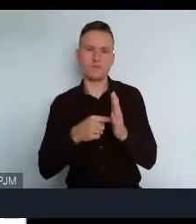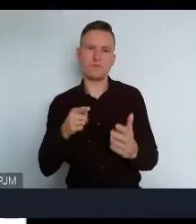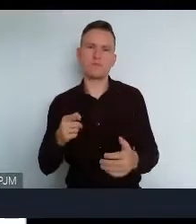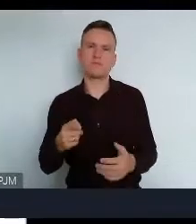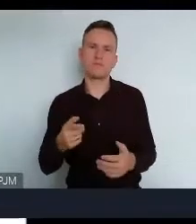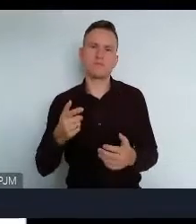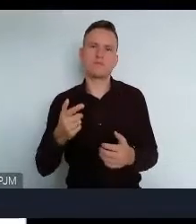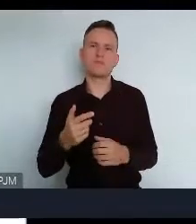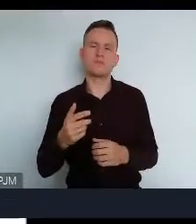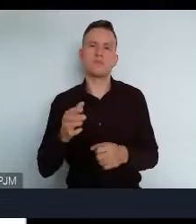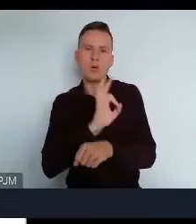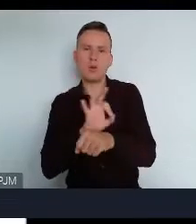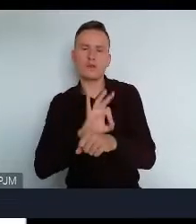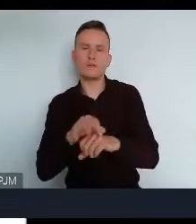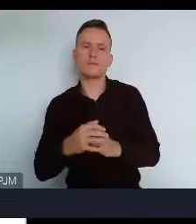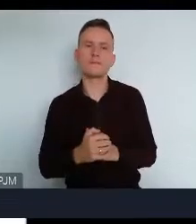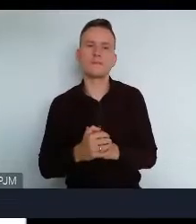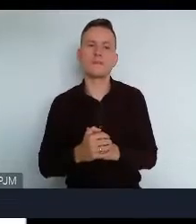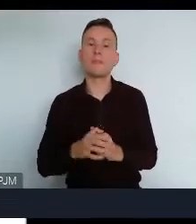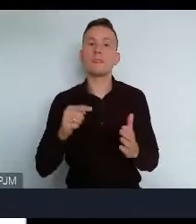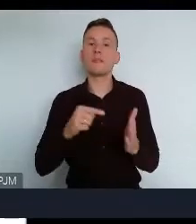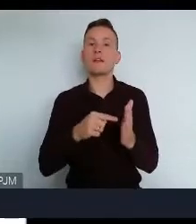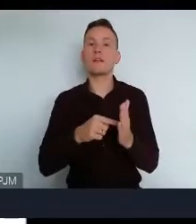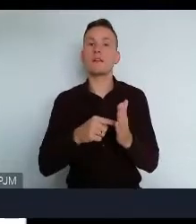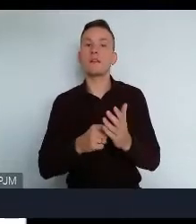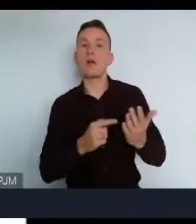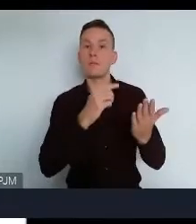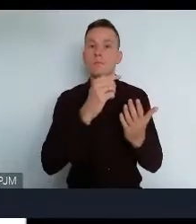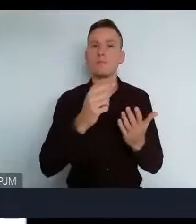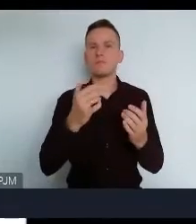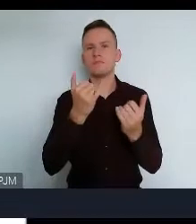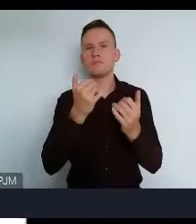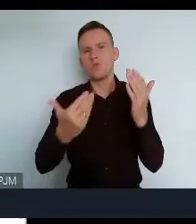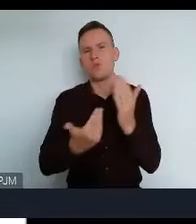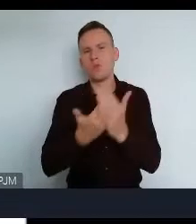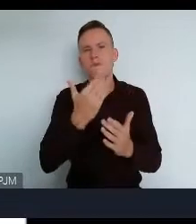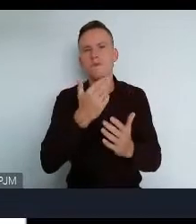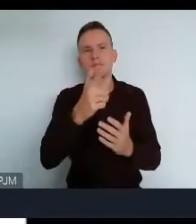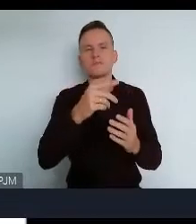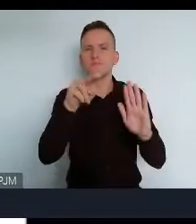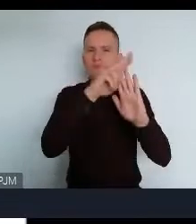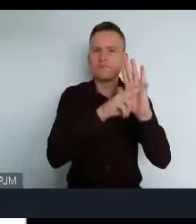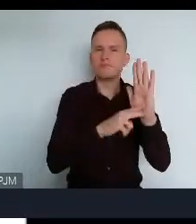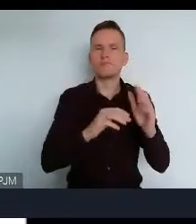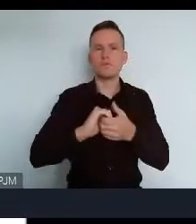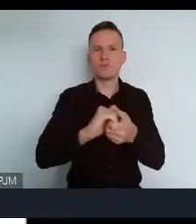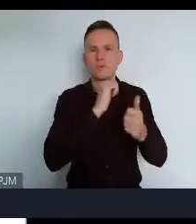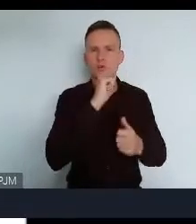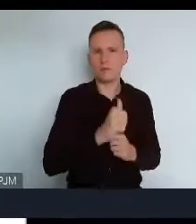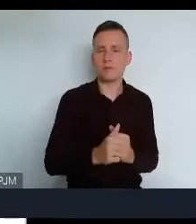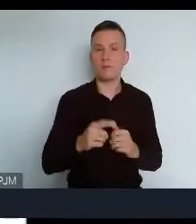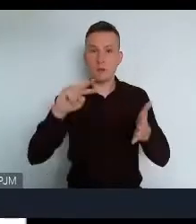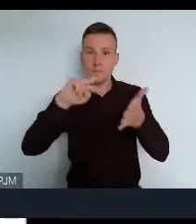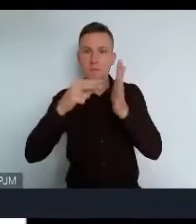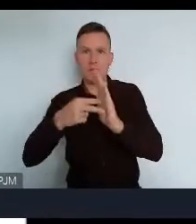opracowanej zgodnie z nowym okresem programowania Unii Europejskiej. W porównaniu z poprzednimi strategiami będzie ona zawierała jedną ważną zmianę